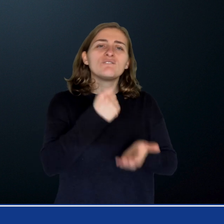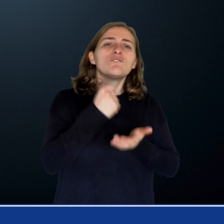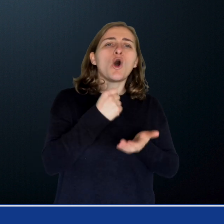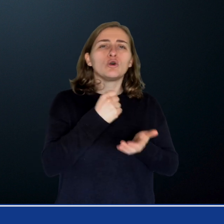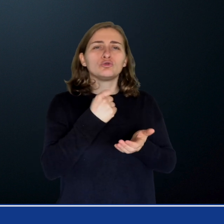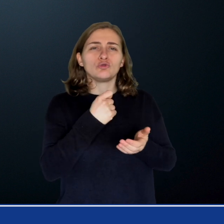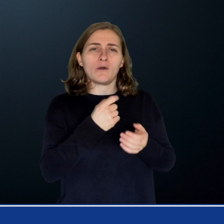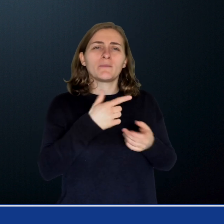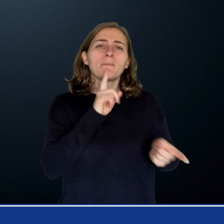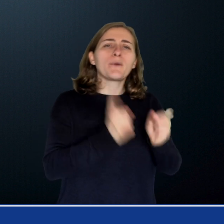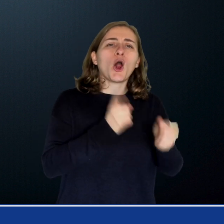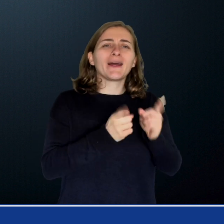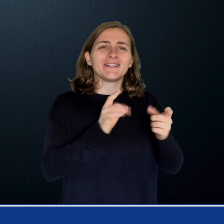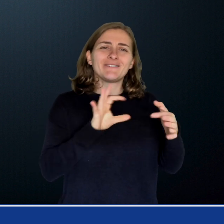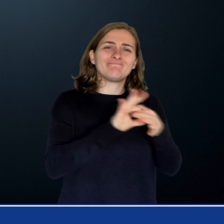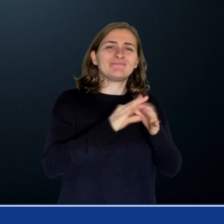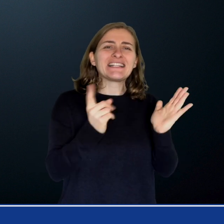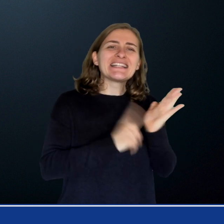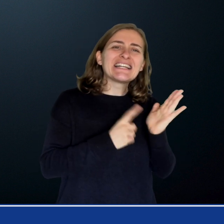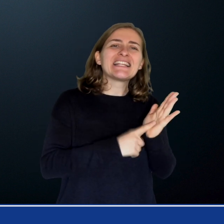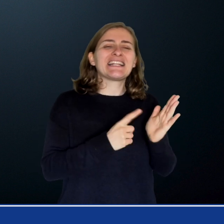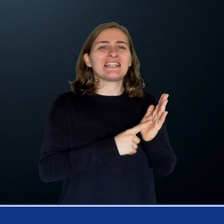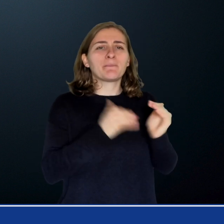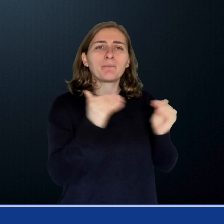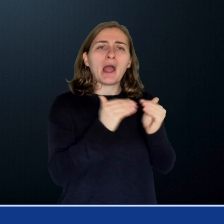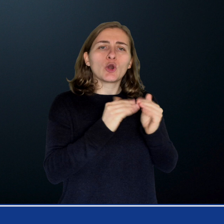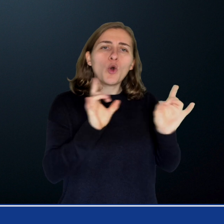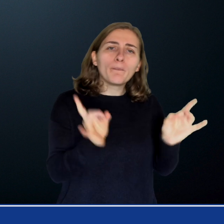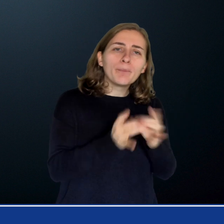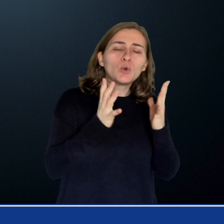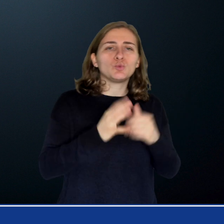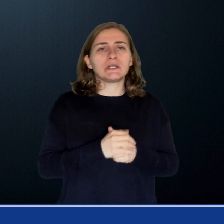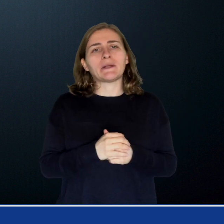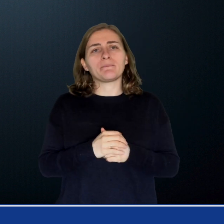Il Fondo per le politiche relative ai diritti e alle pari opportunità,